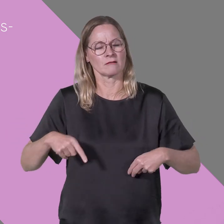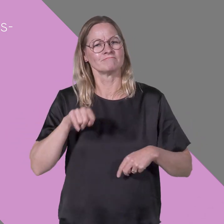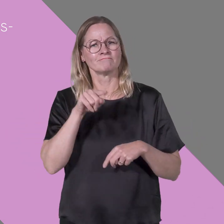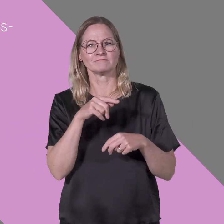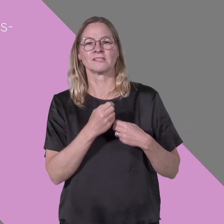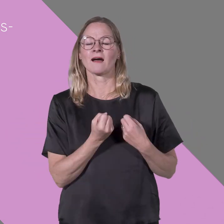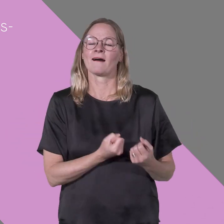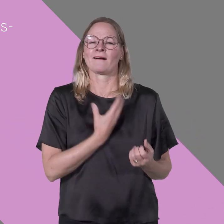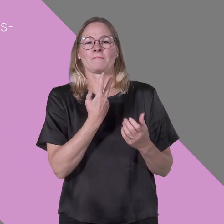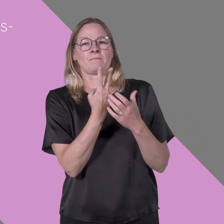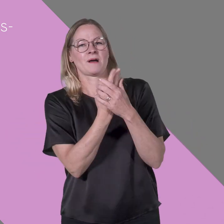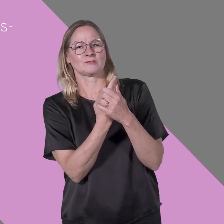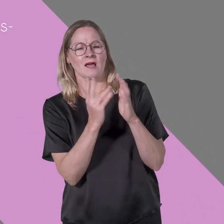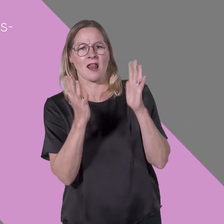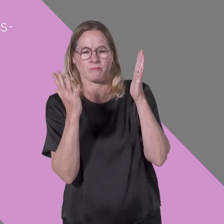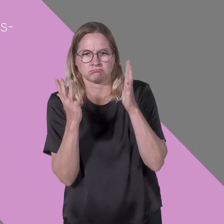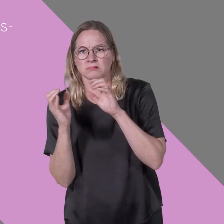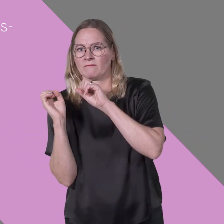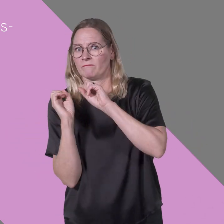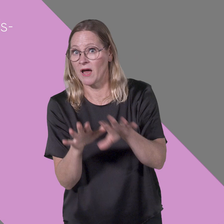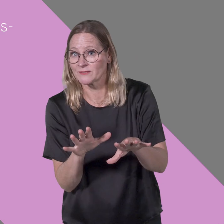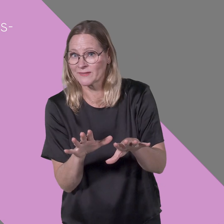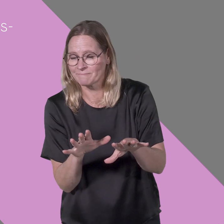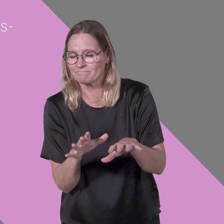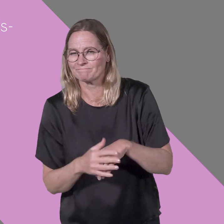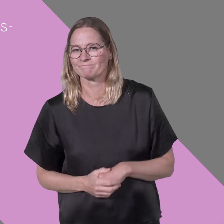sekä sen vaikutuksista rakastuneen pariskunnan elämään.